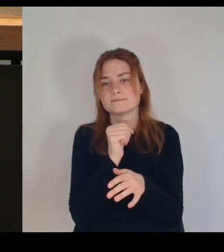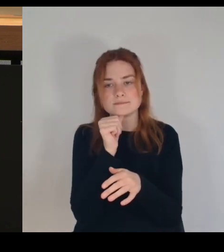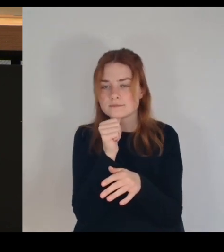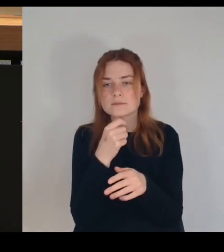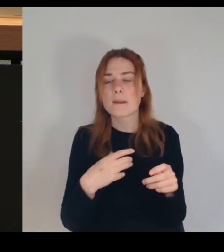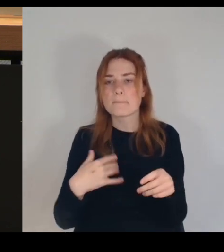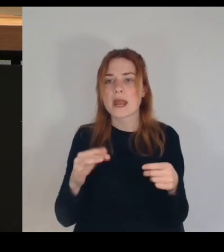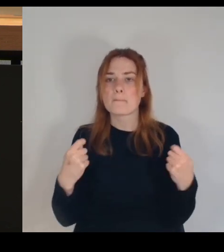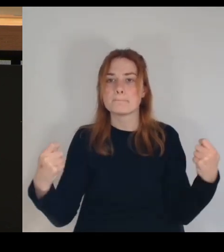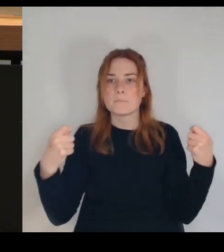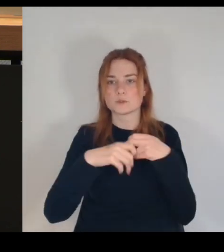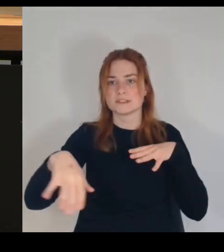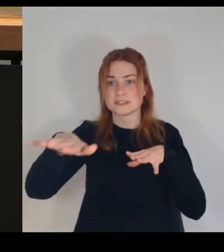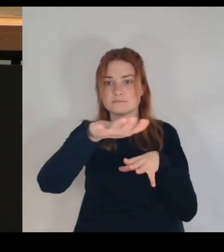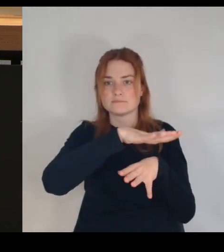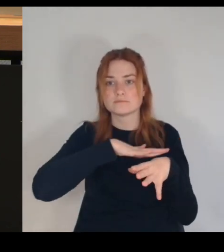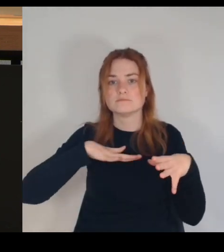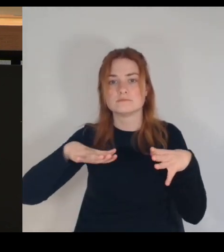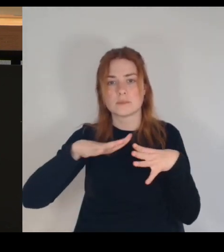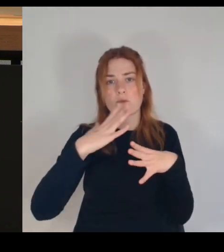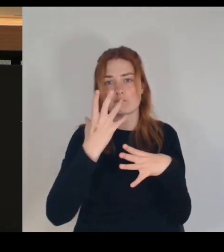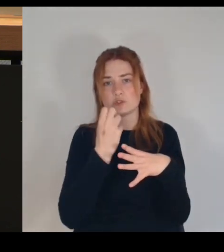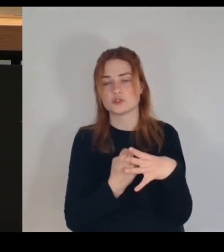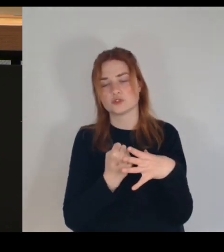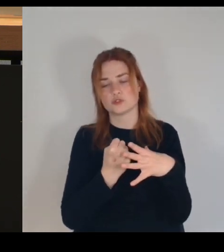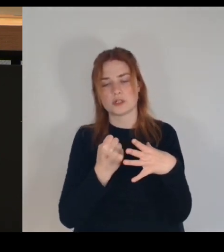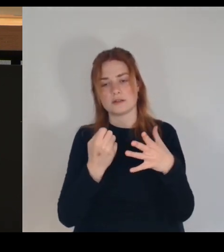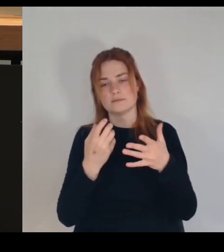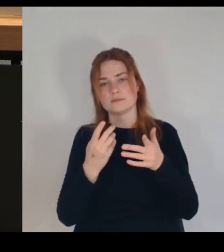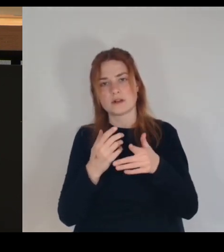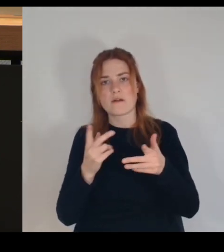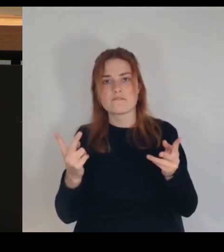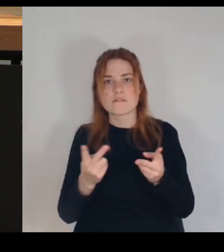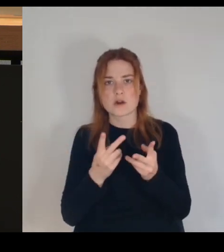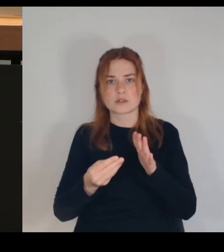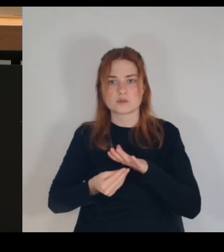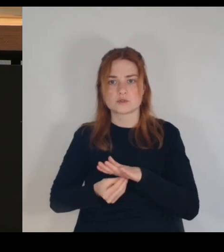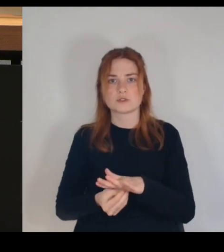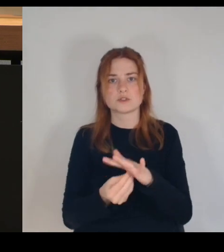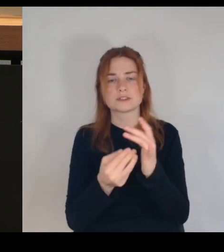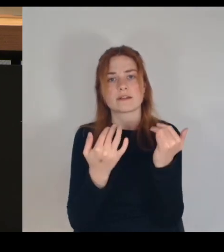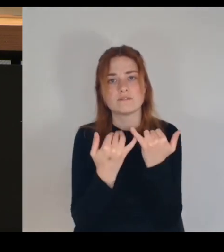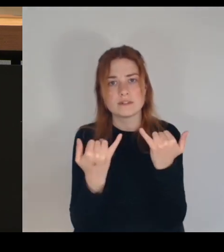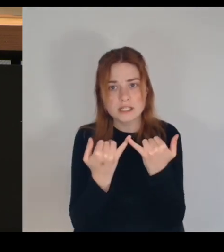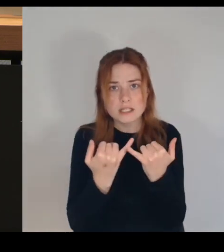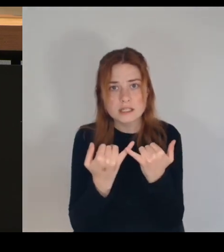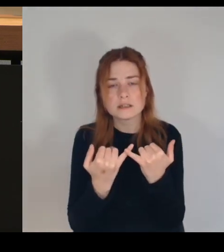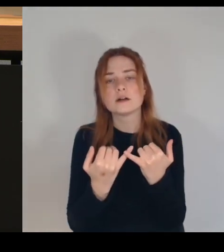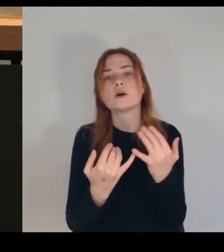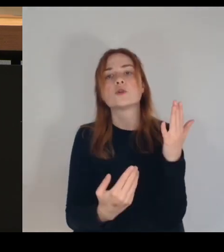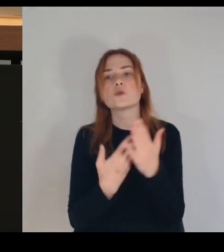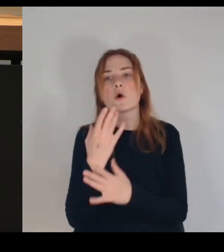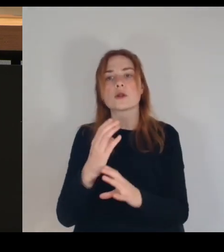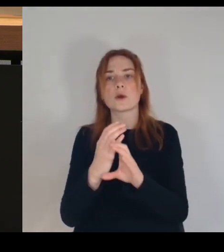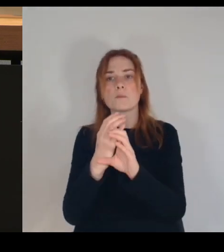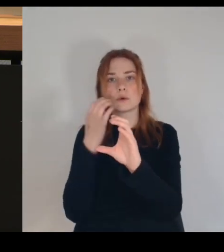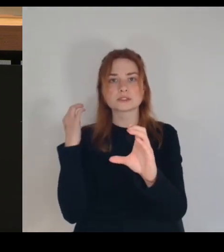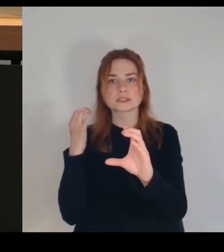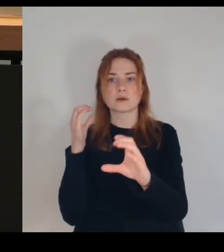einen für die Anzahl von neuen Bussen in der Stunde, weil dieser Quatsch 20 Busse in einer Stunde, das muss aufhören.